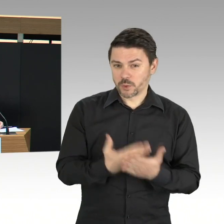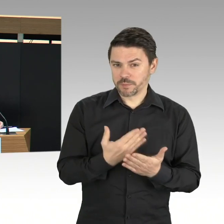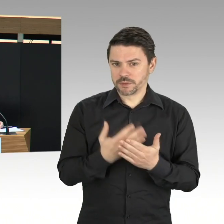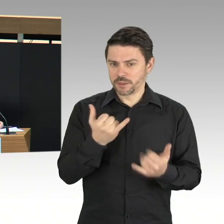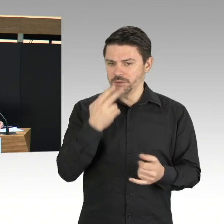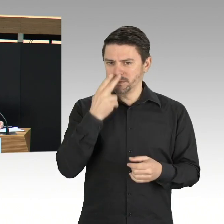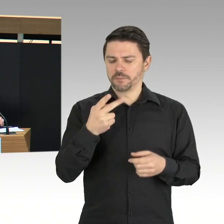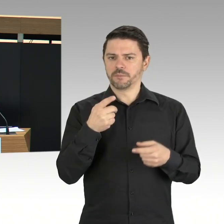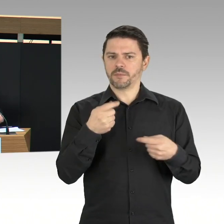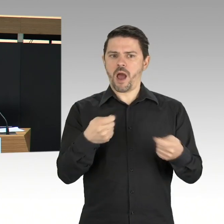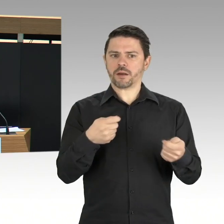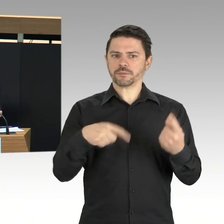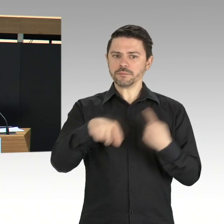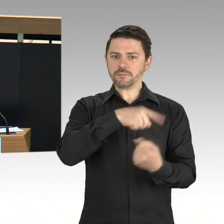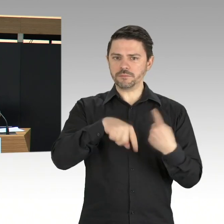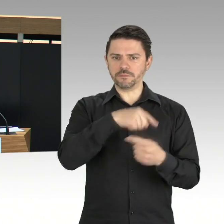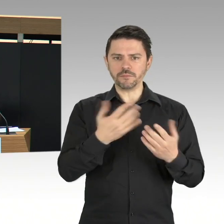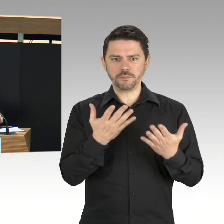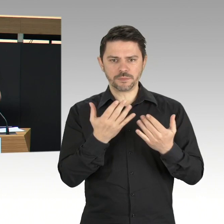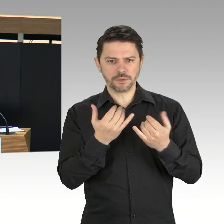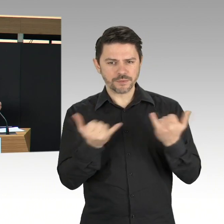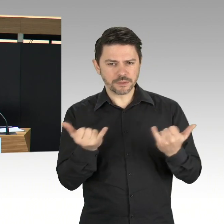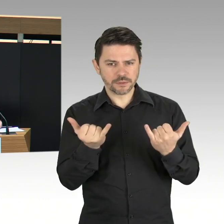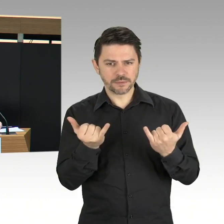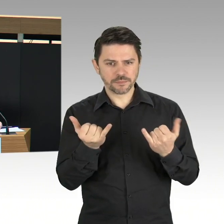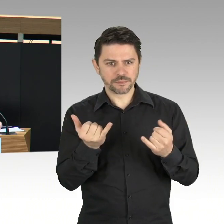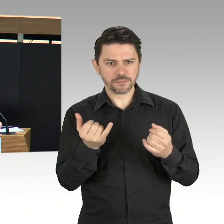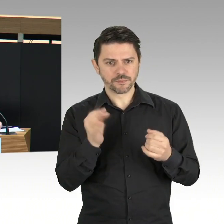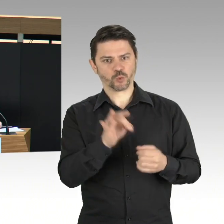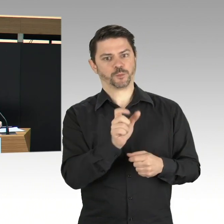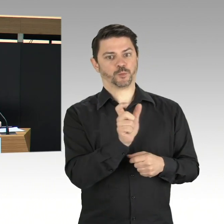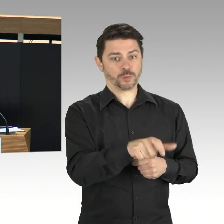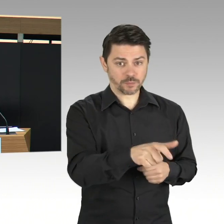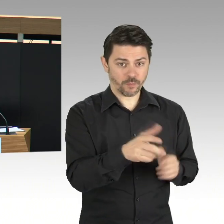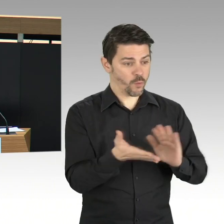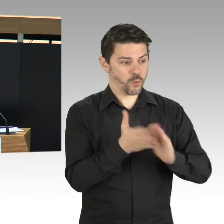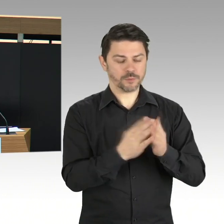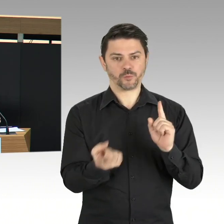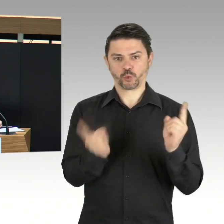und 80 Prozent davon auf internationale Konten wandert? Was bringt es bitte der Berliner Wirtschaft,